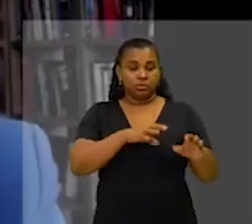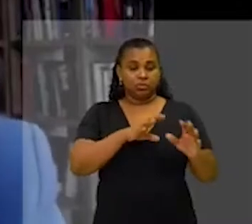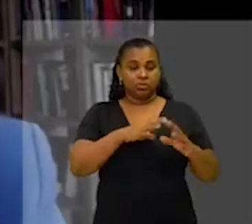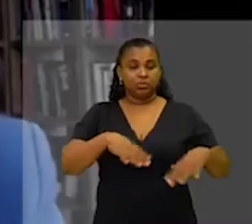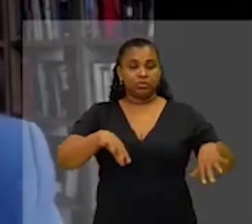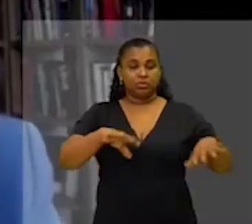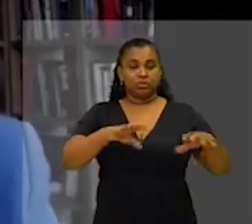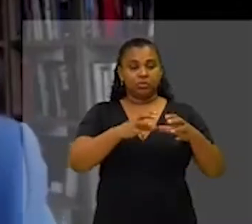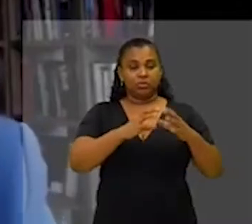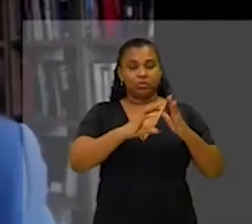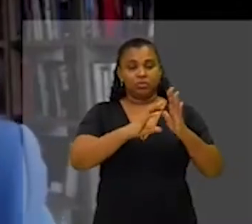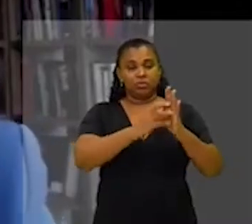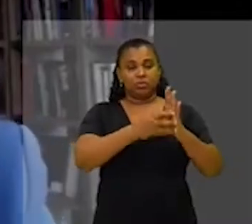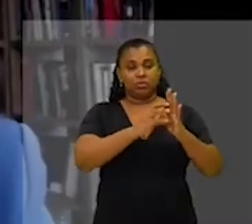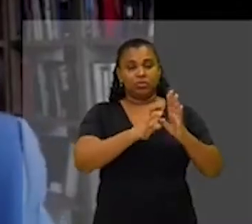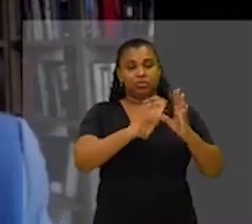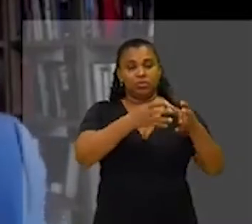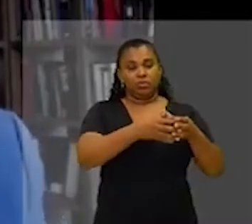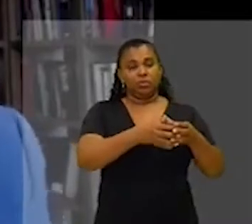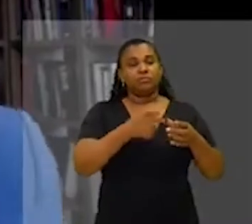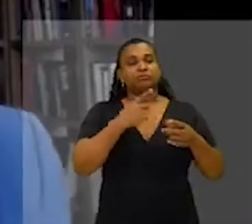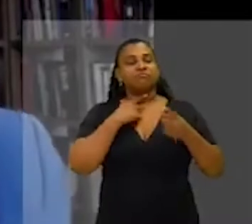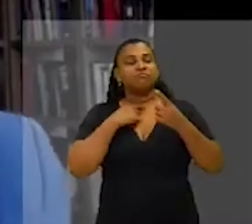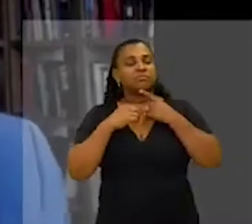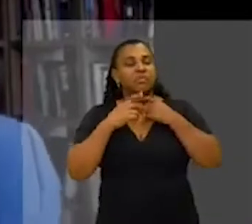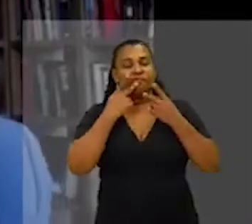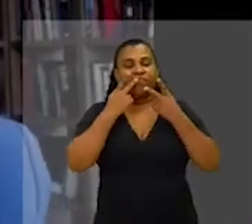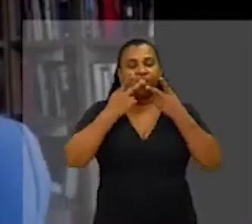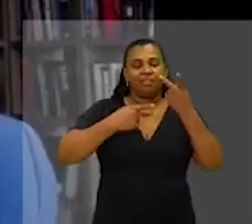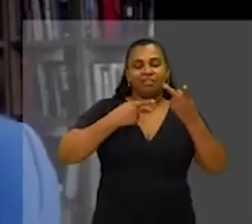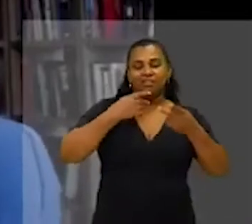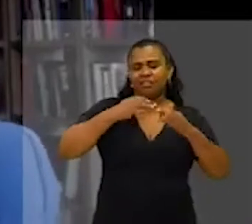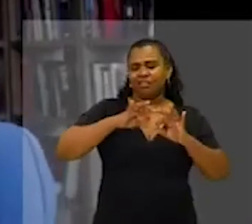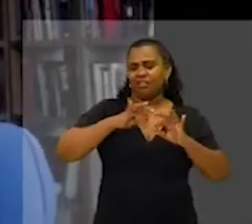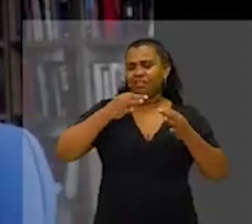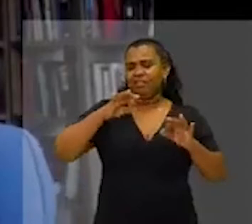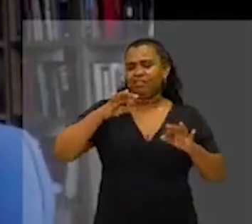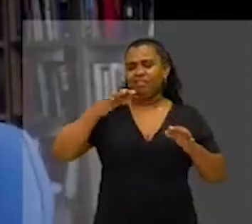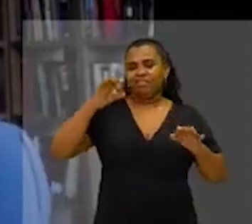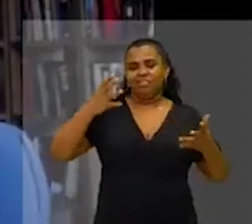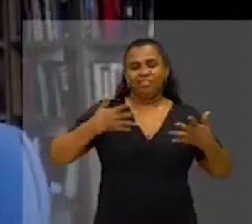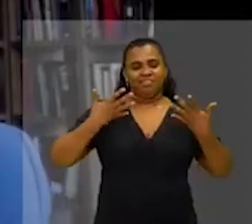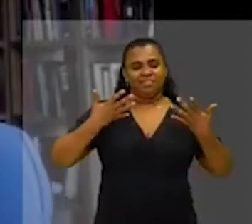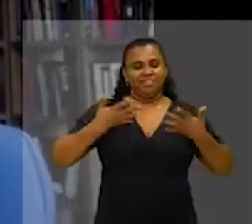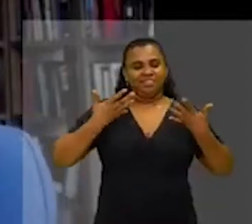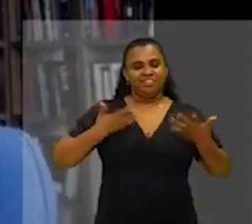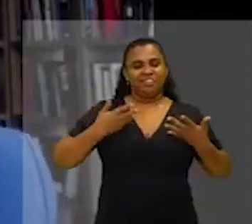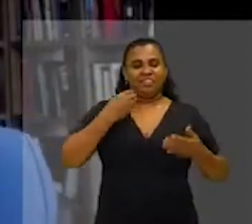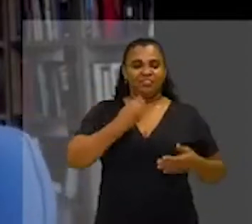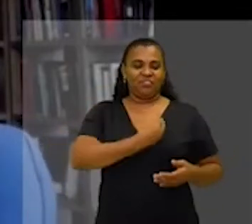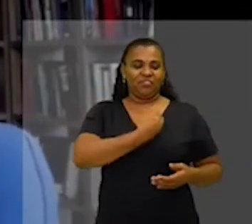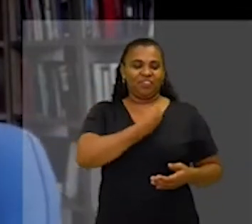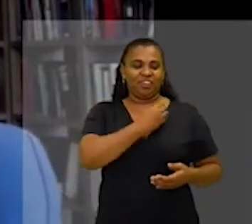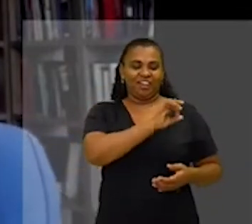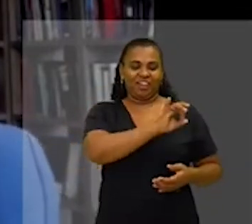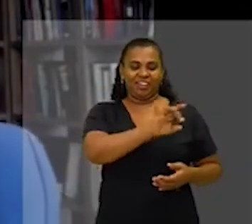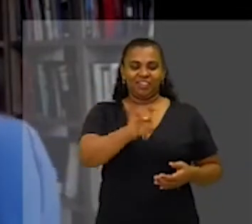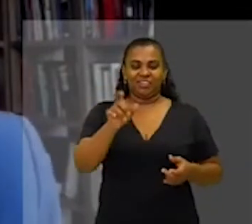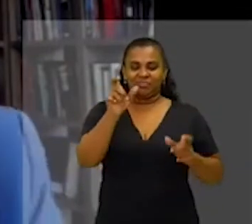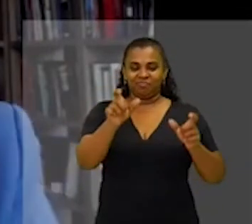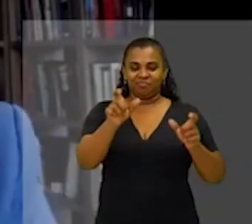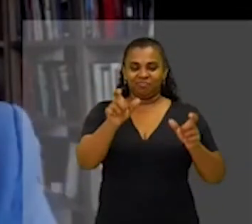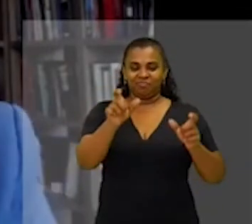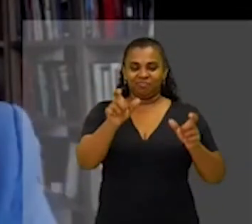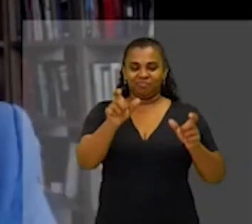de falar muito e fiquei muito estimulada pela presença de vocês amigo amigas capitoneados nós